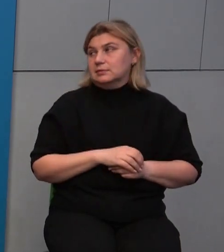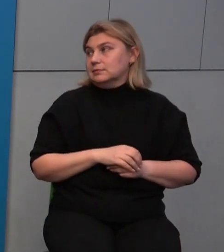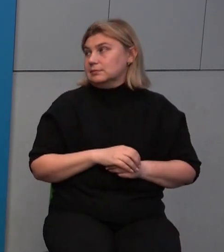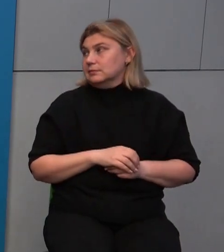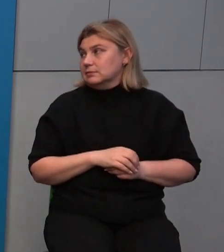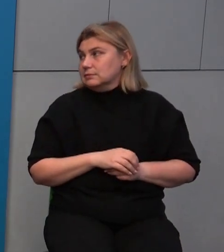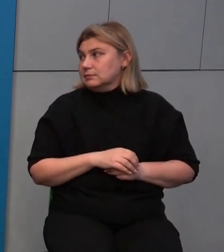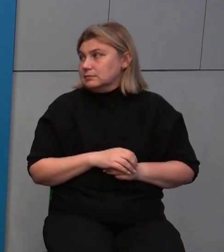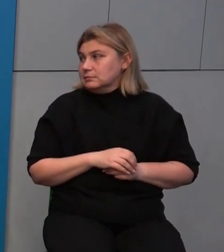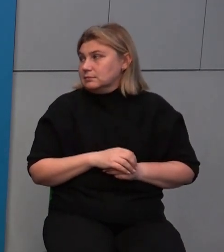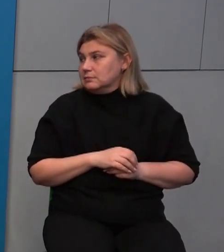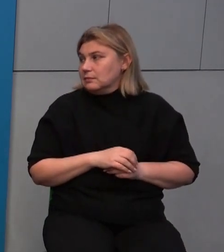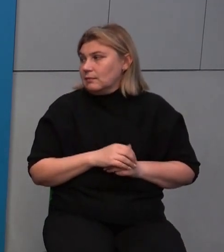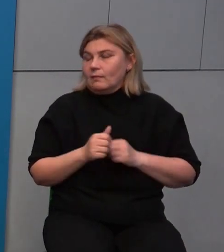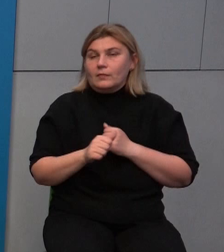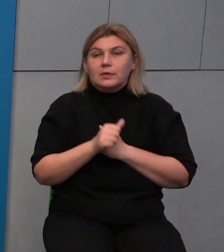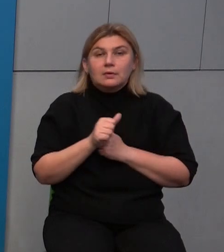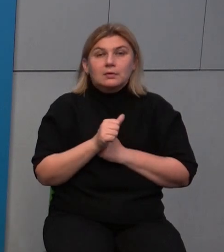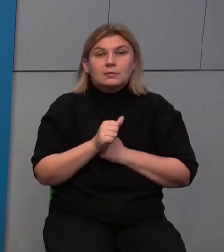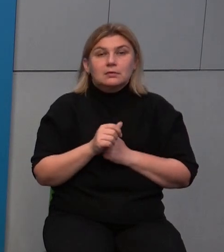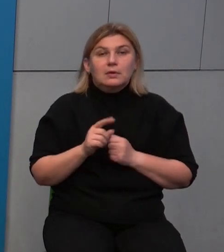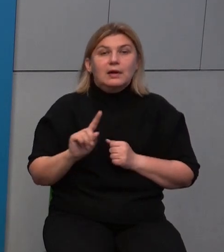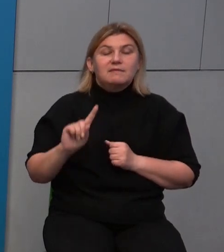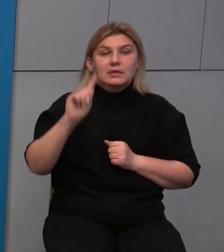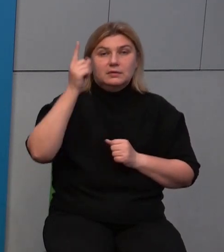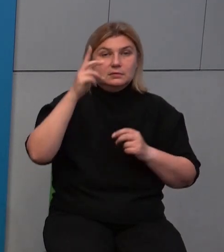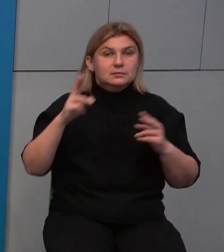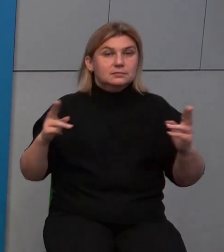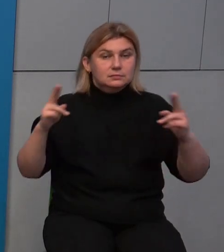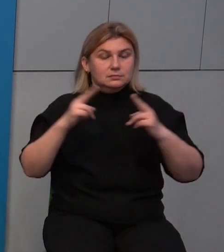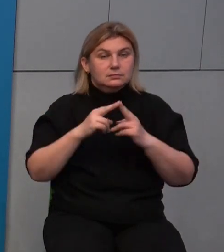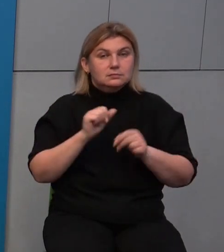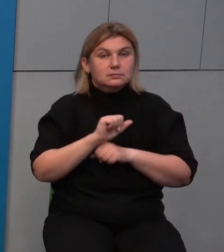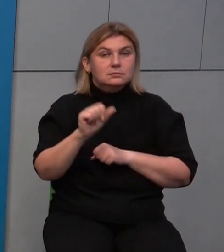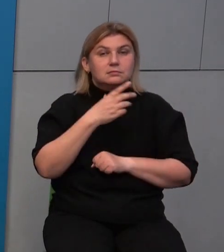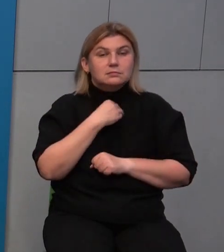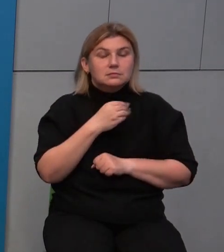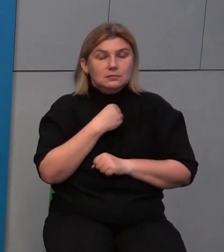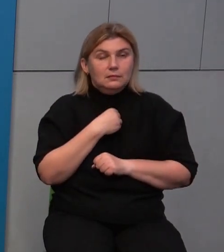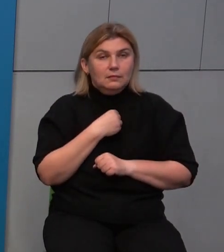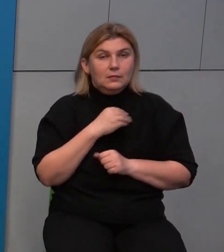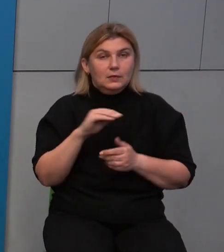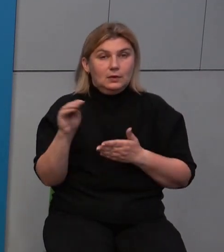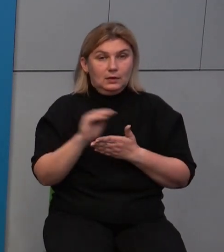W tytule chodzi jednak o ten wysoki zamek, który jest we Lwowie i który napisał Lem